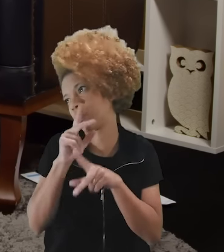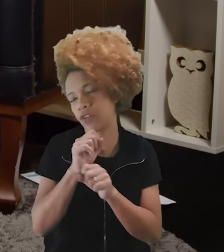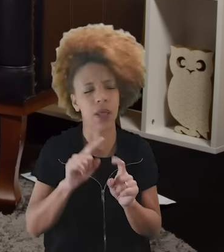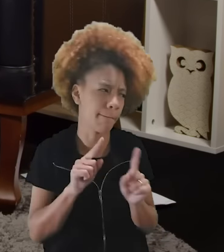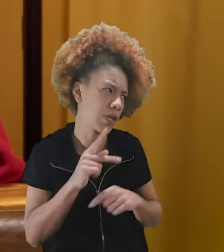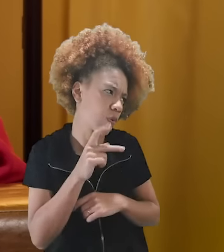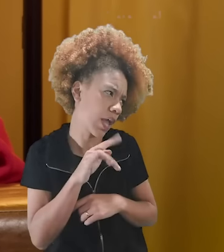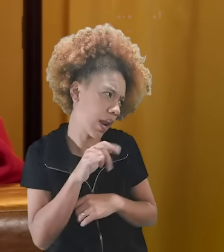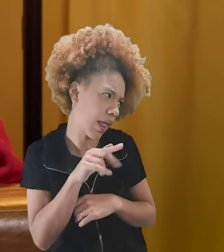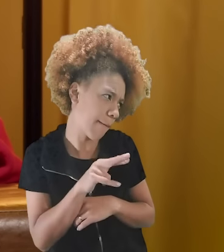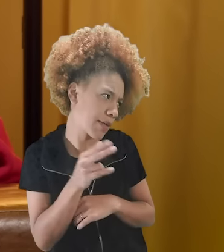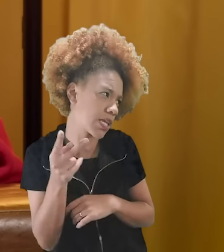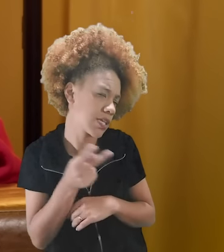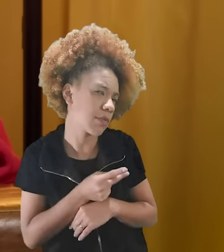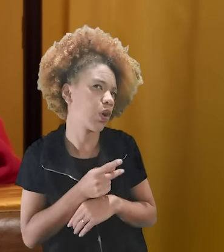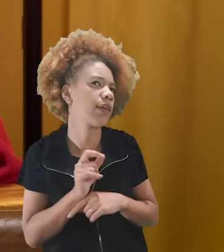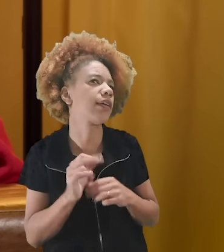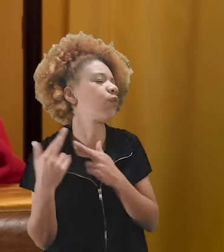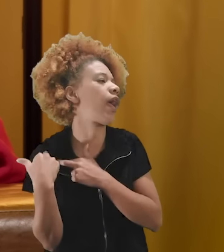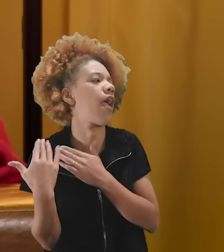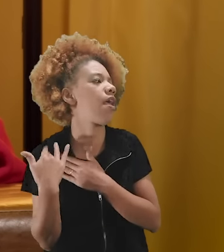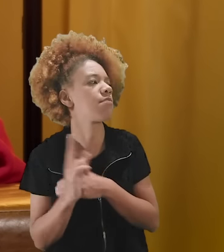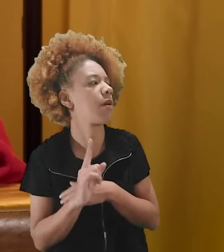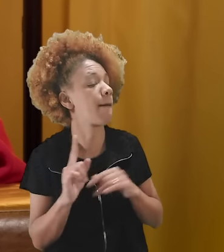toda mas o Cléber disse que por exemplo muitas vezes não é nem responsabilidade dele é muito